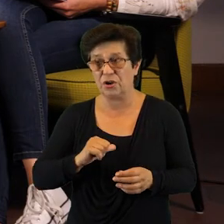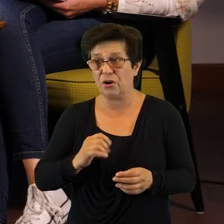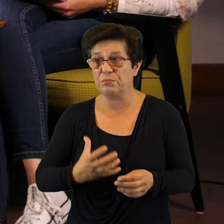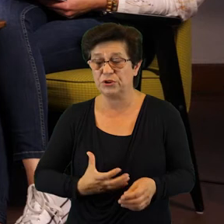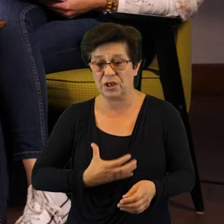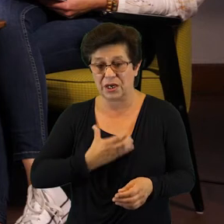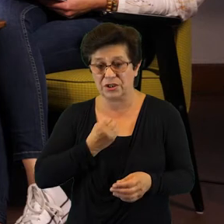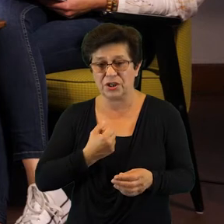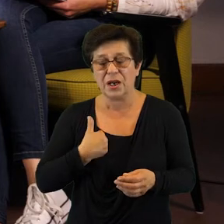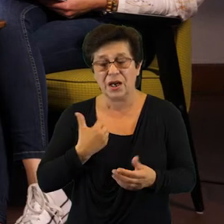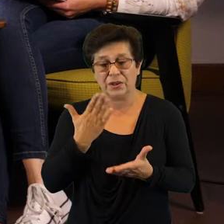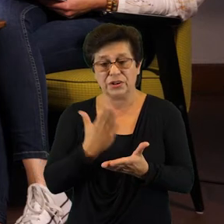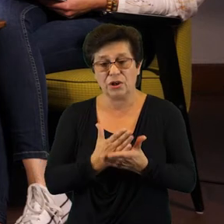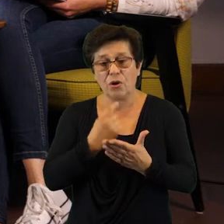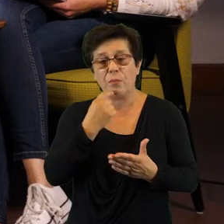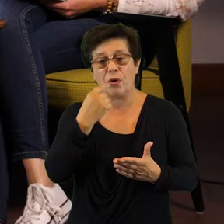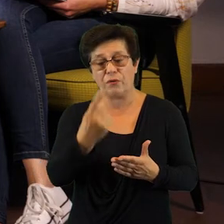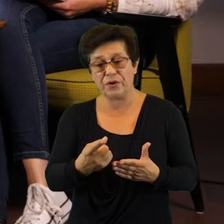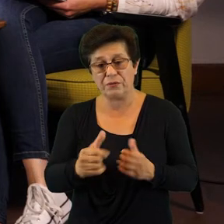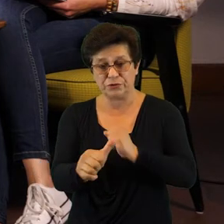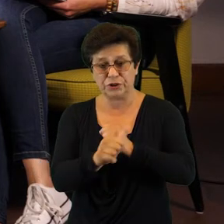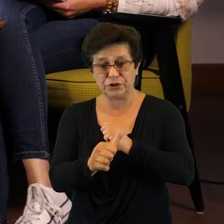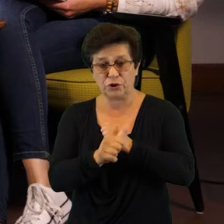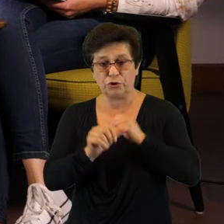Ja tylko powiem, że 1968 roku